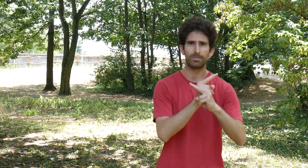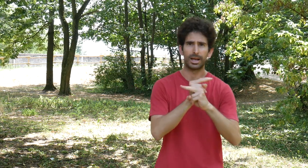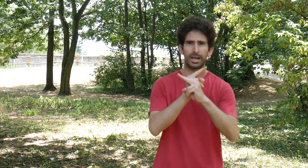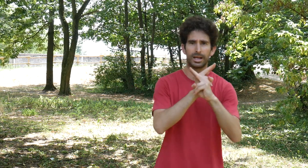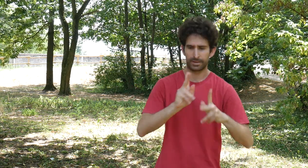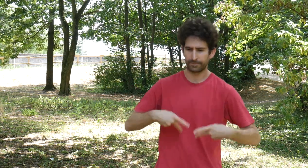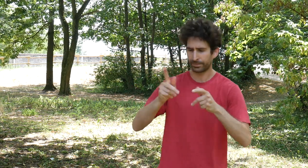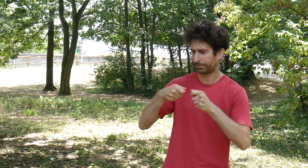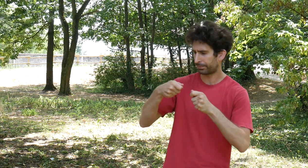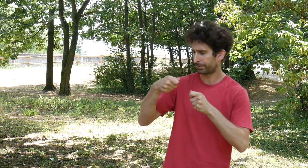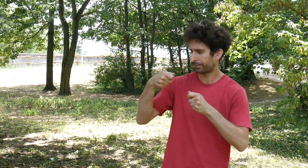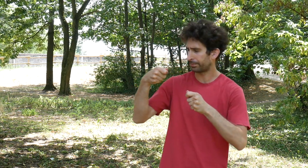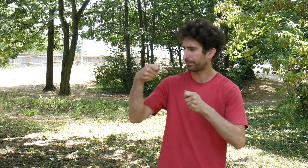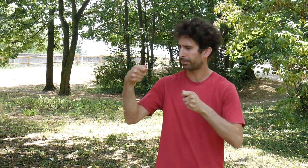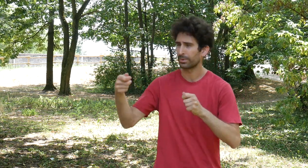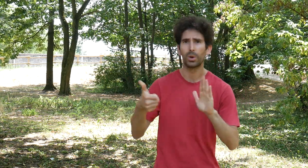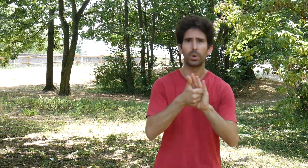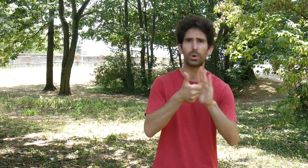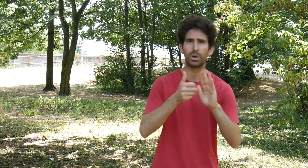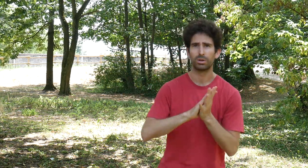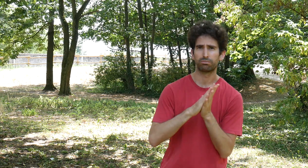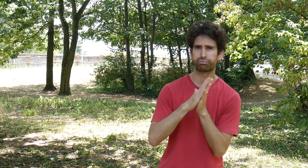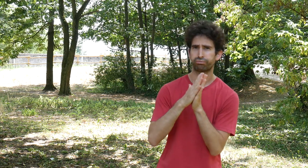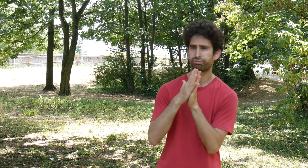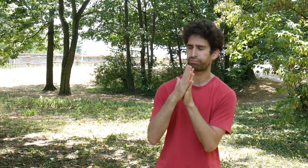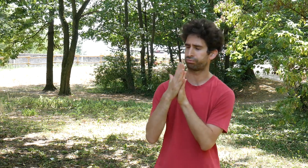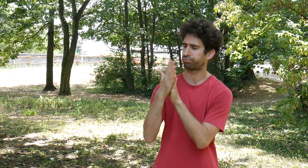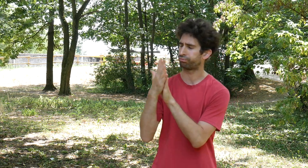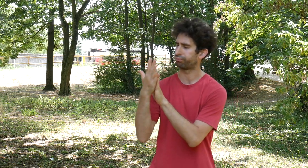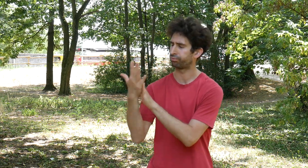Durant sa vie d'abeille, le rôle d'une ouvrière évolue.